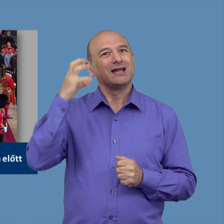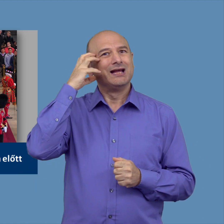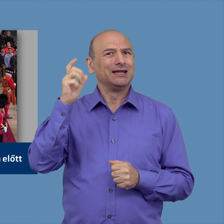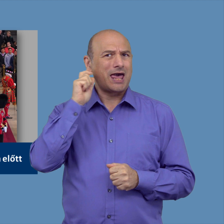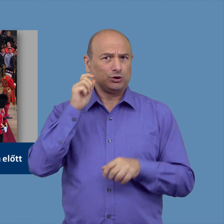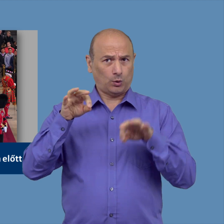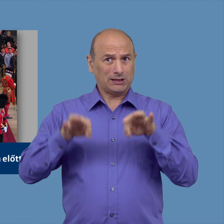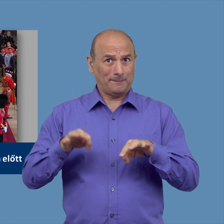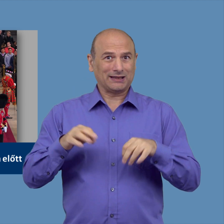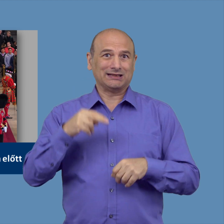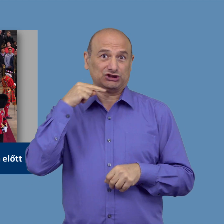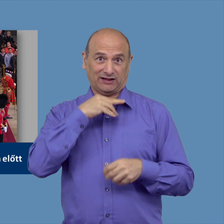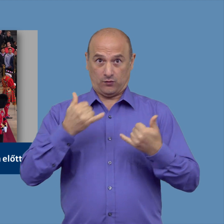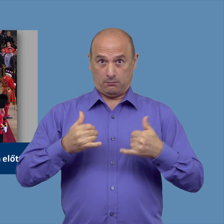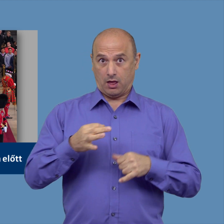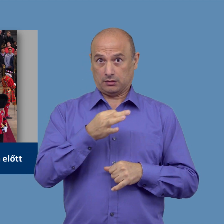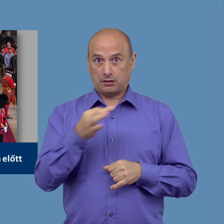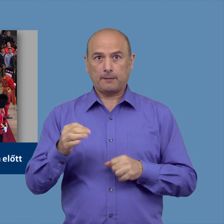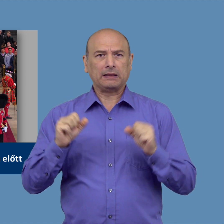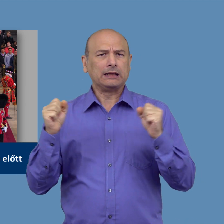A néhai brit uralkodótól hétfőn (ma) vesznek végső búcsút,